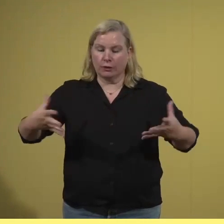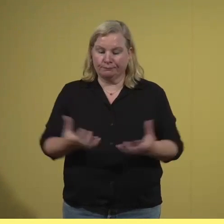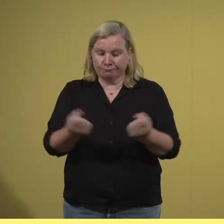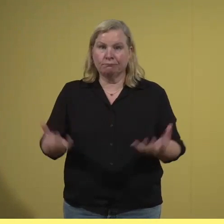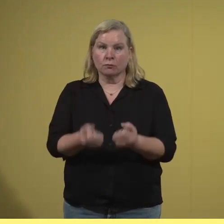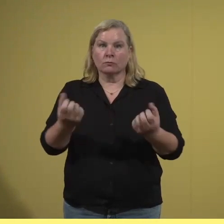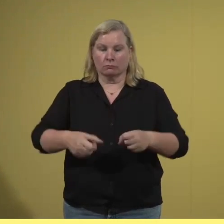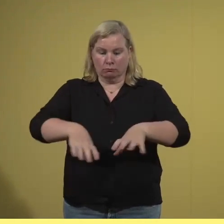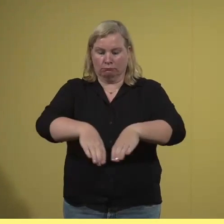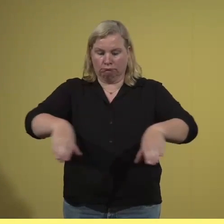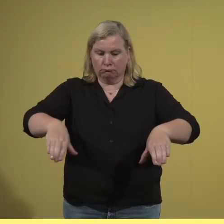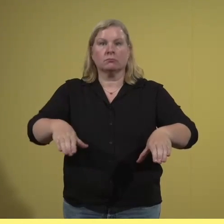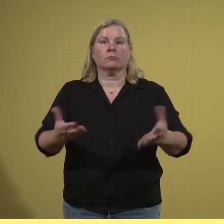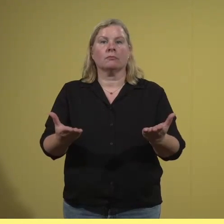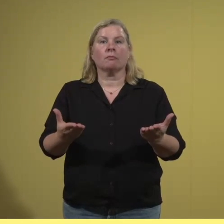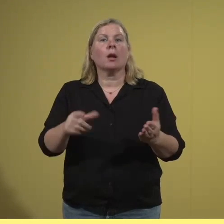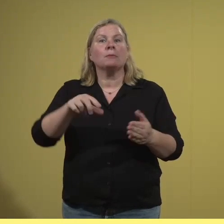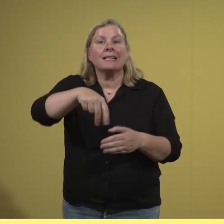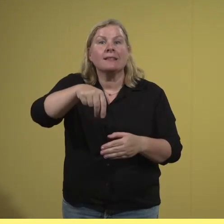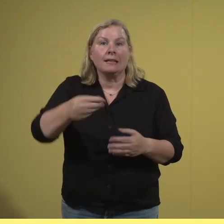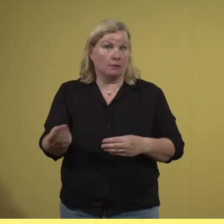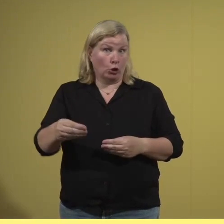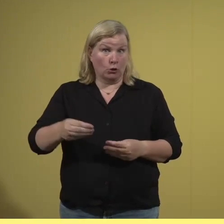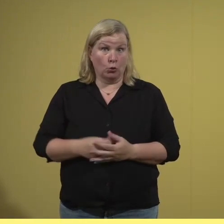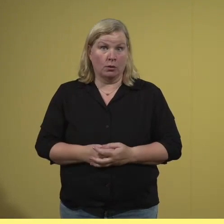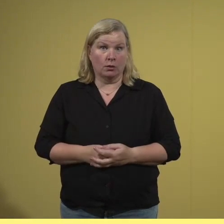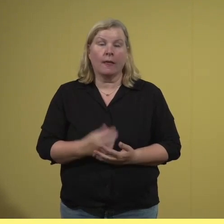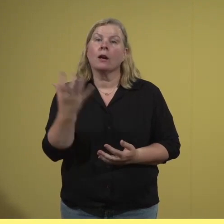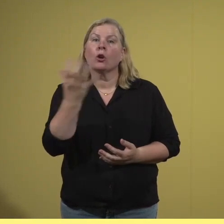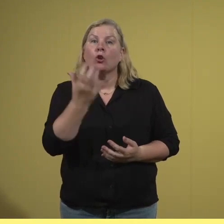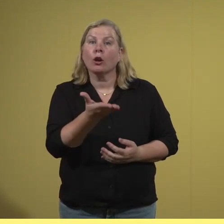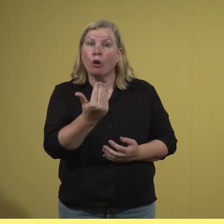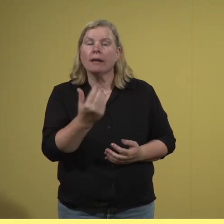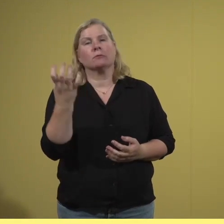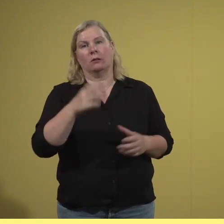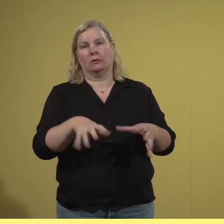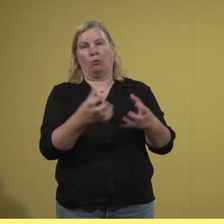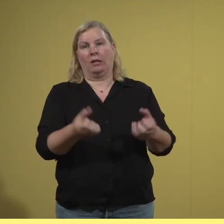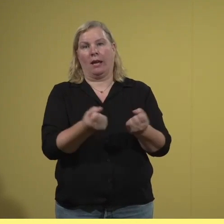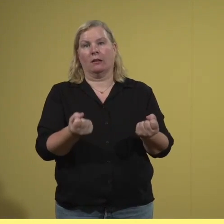einen schönen Laib machst mit ein bisschen Salz. Säure kommt vom Sauerteig.